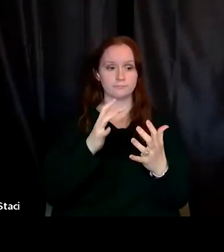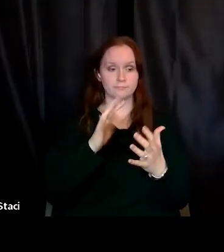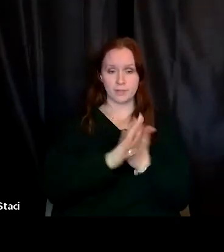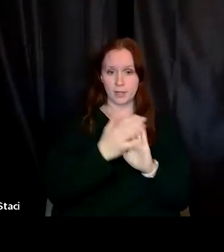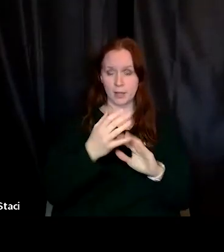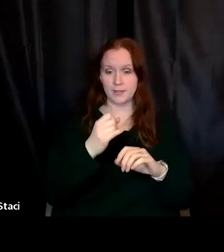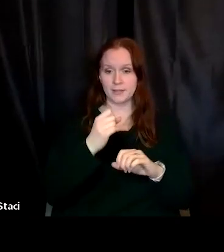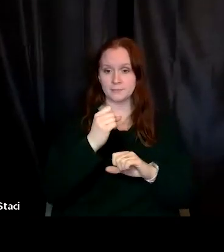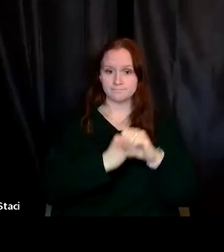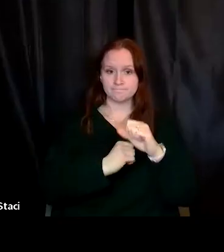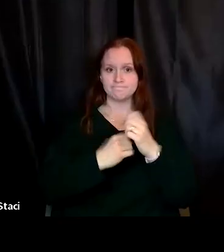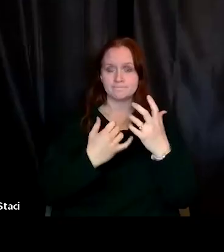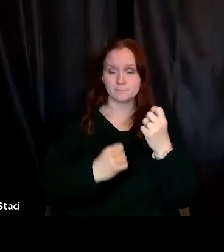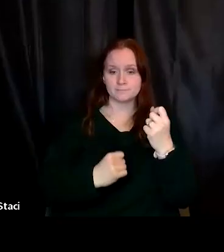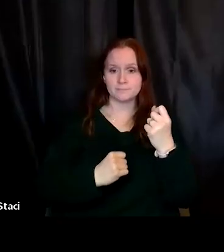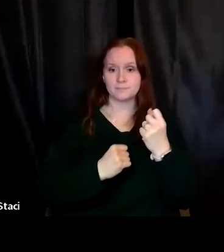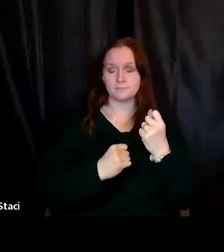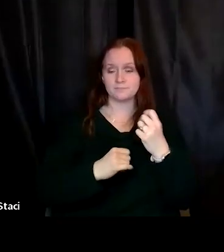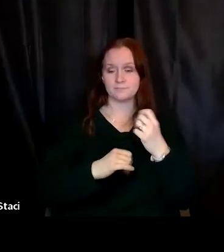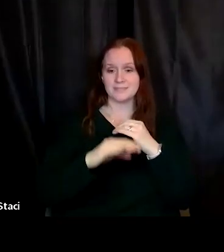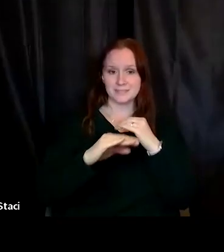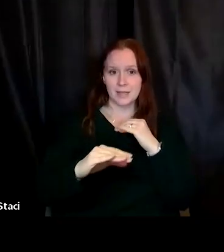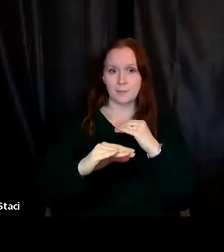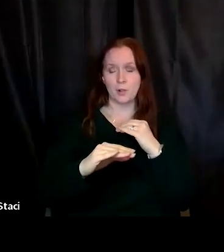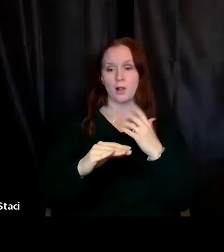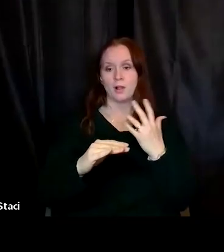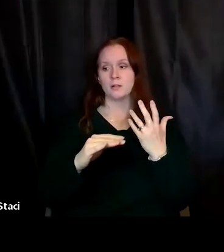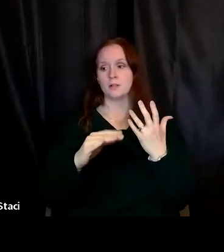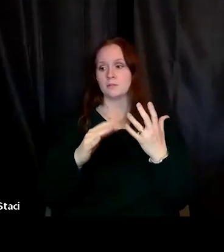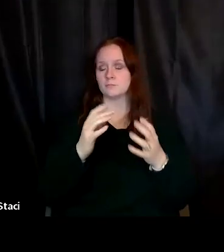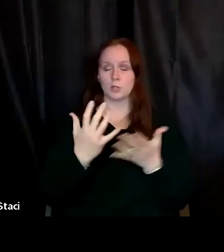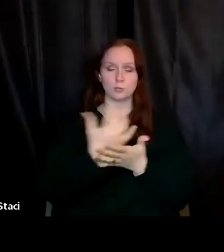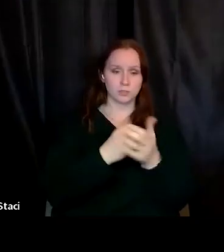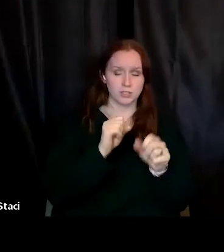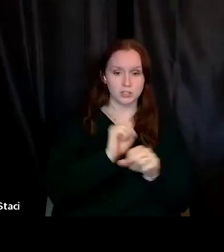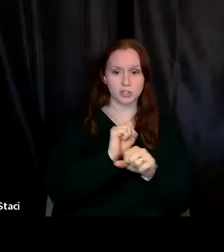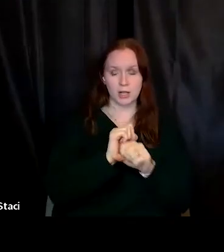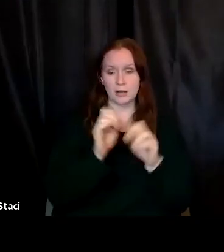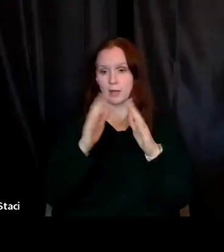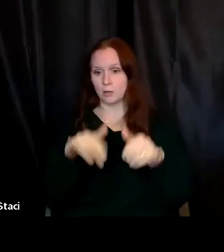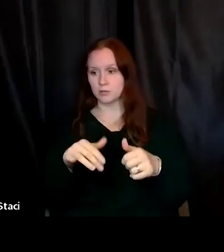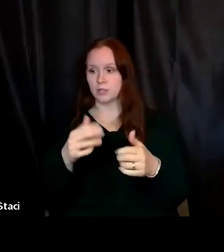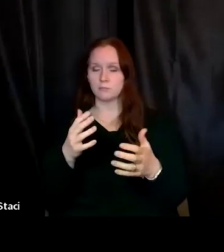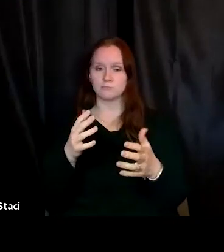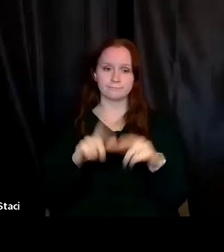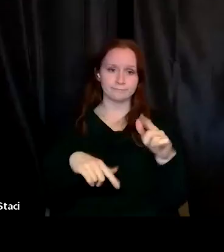para poder enviar tu solicitud. Sabemos que también las oficinas de Seguridad Social tienen un buzón de entrega. ¿Cuál es tu proceso